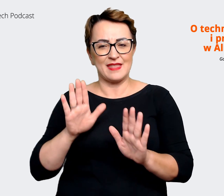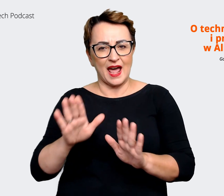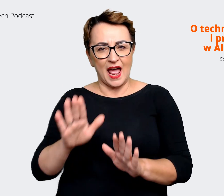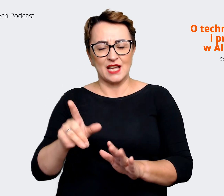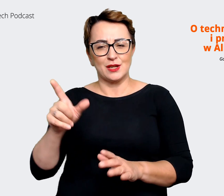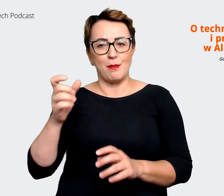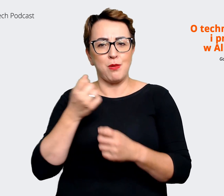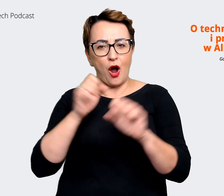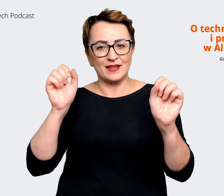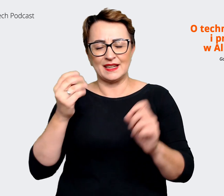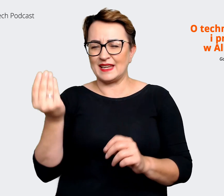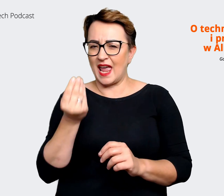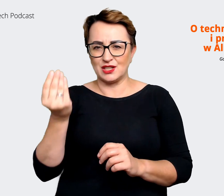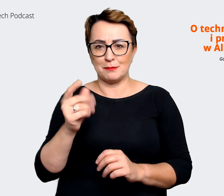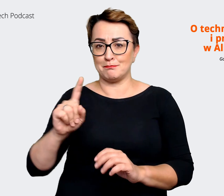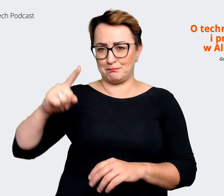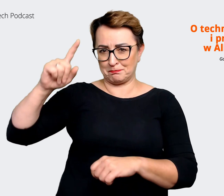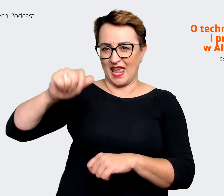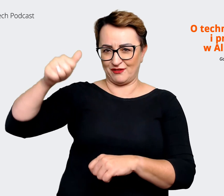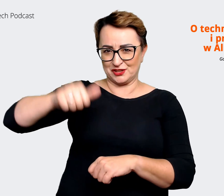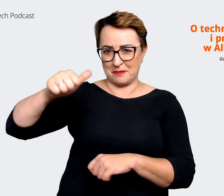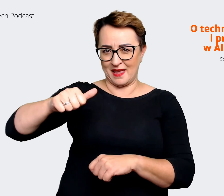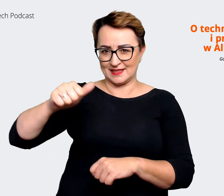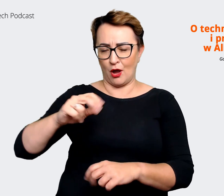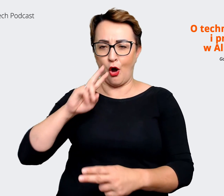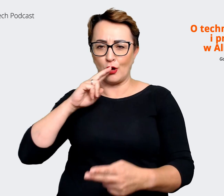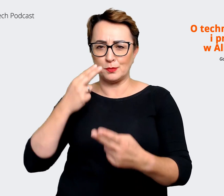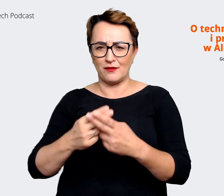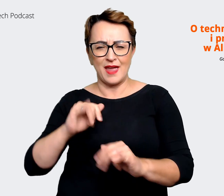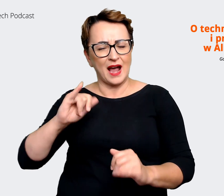razie jest na pierwszym miejscu w odpowiedzi na pytanie jaka jest najdziwniejsza rzecz,